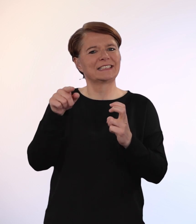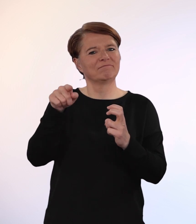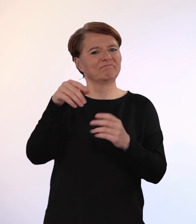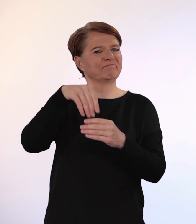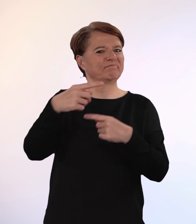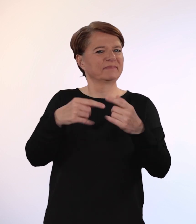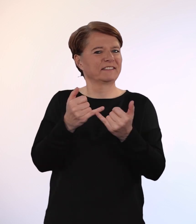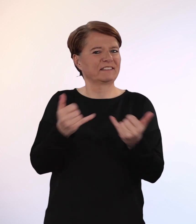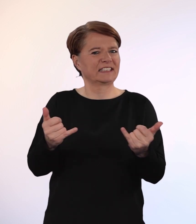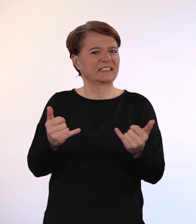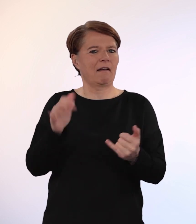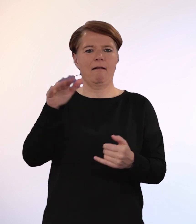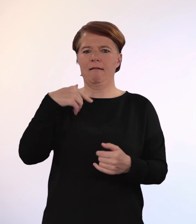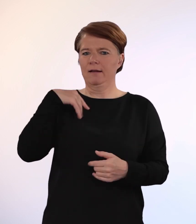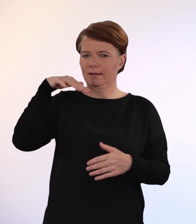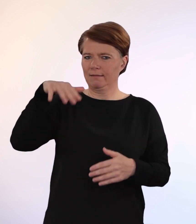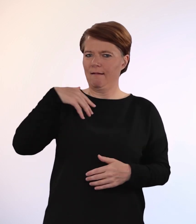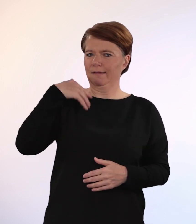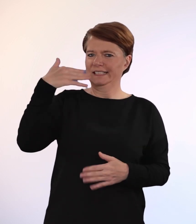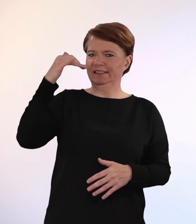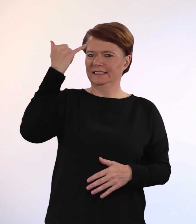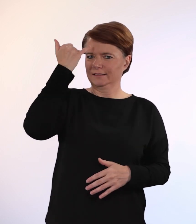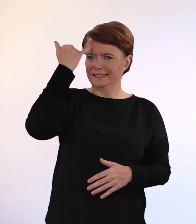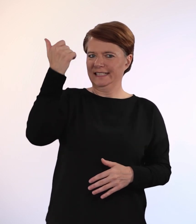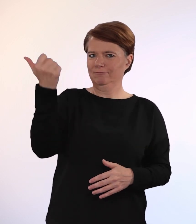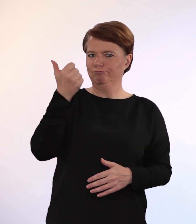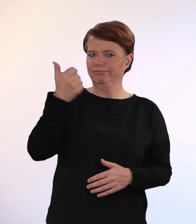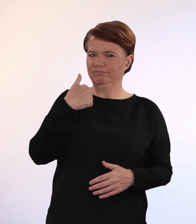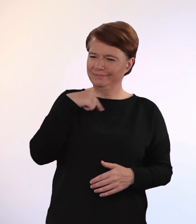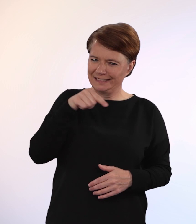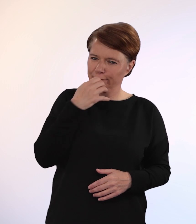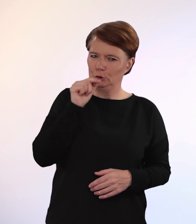Und irgendwie hatte ich eine tolle Idee, die ich gerne machen wollte,